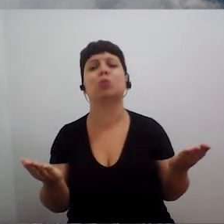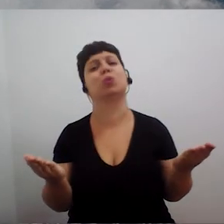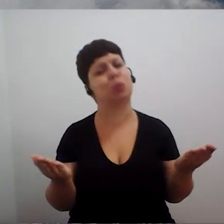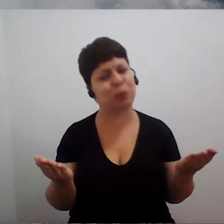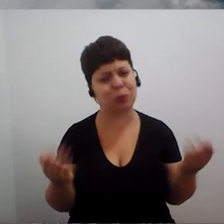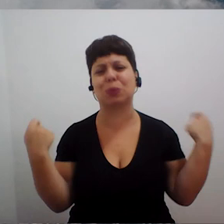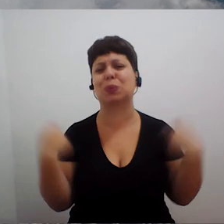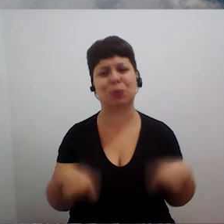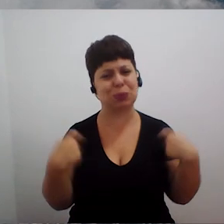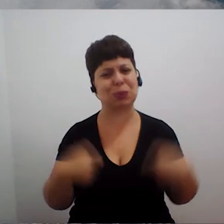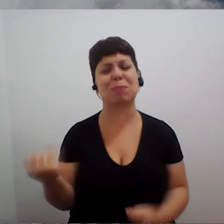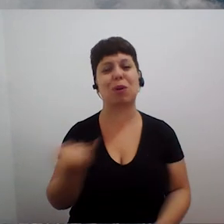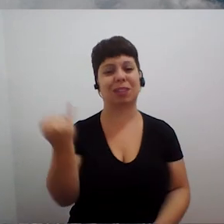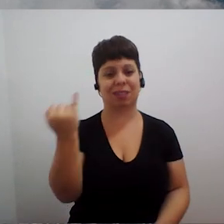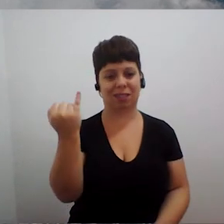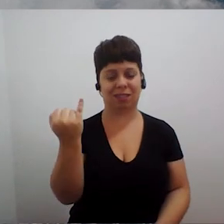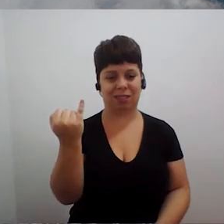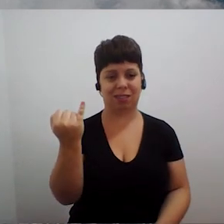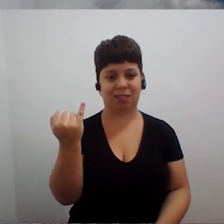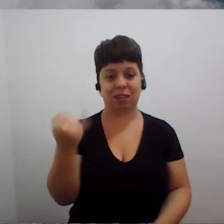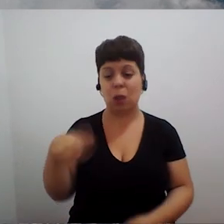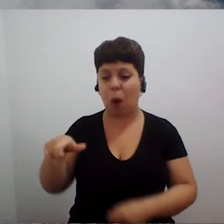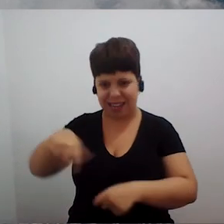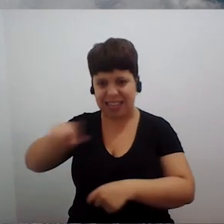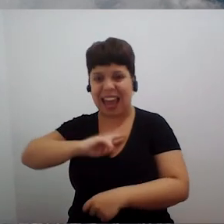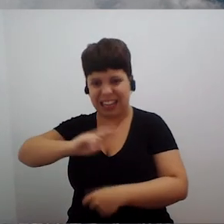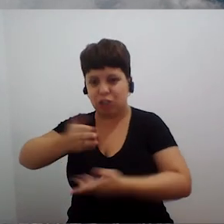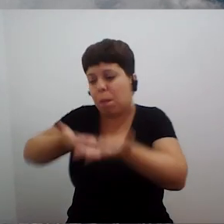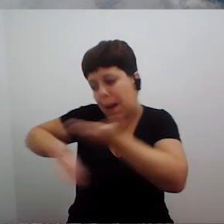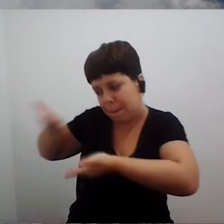ele também é tão necessário quanto o diálogo entre as próprias religiões